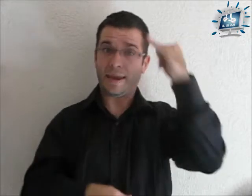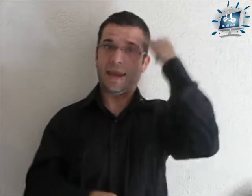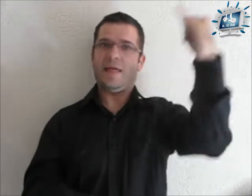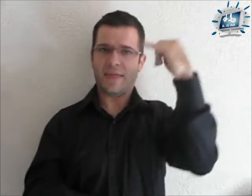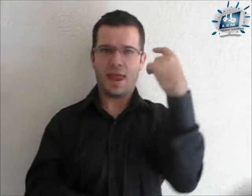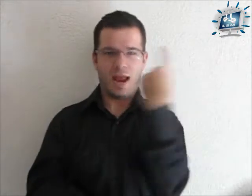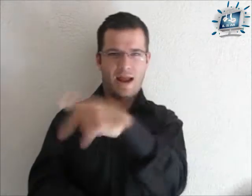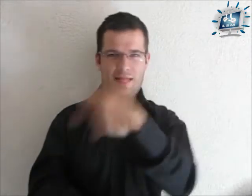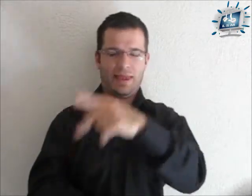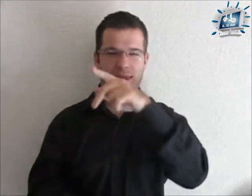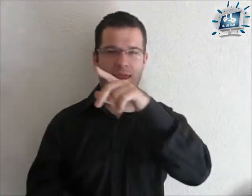de Dos Hombres y Medio, Chuck Lorre